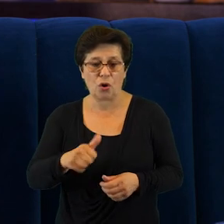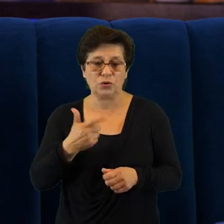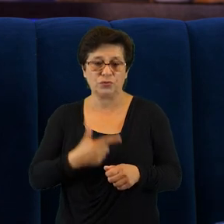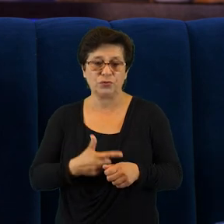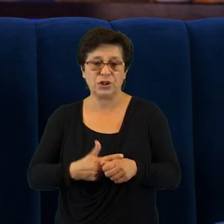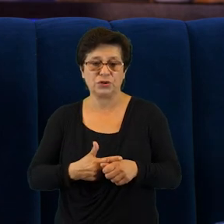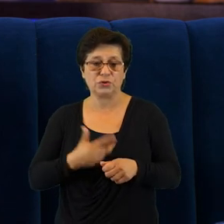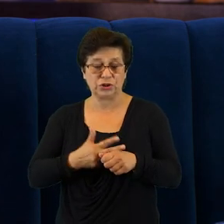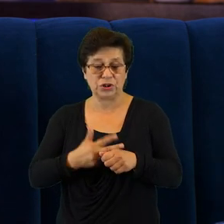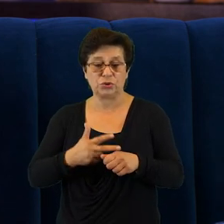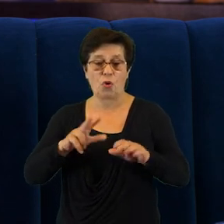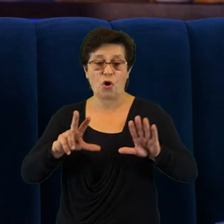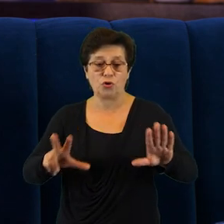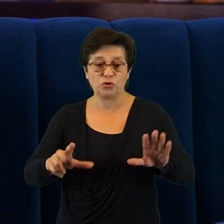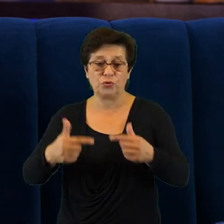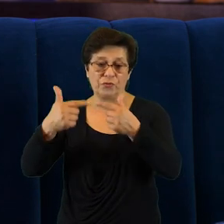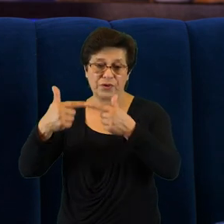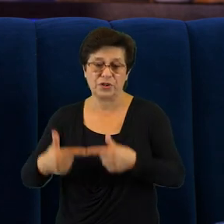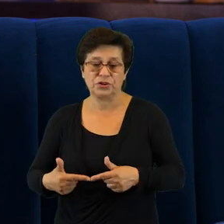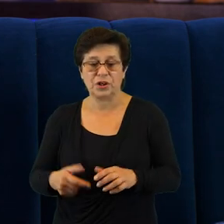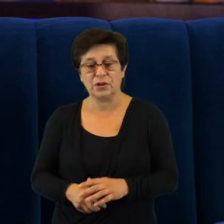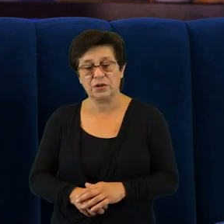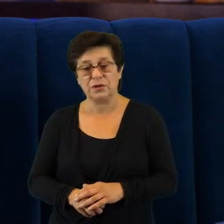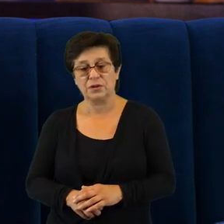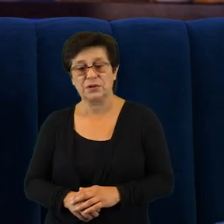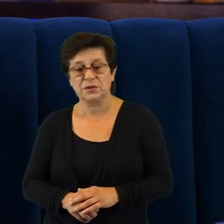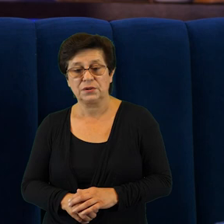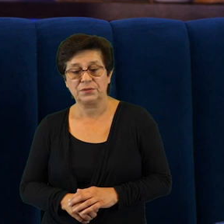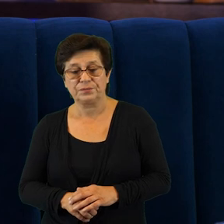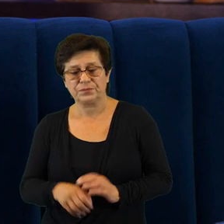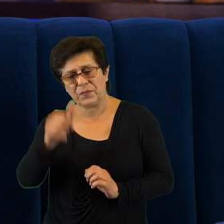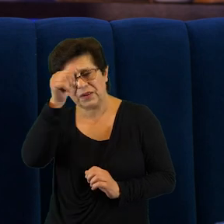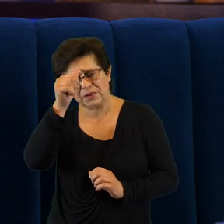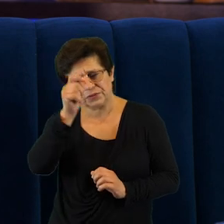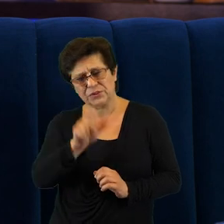Później jest Międzyrzecki, Woroszylski, Białoszewski, Herbert, Szymborska.